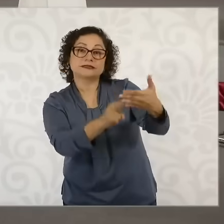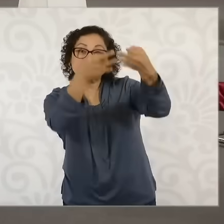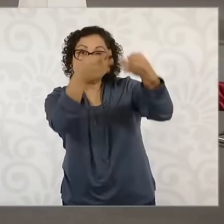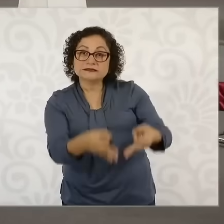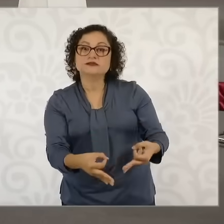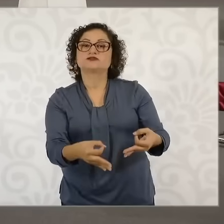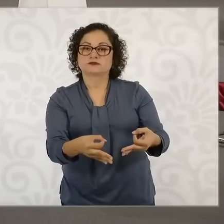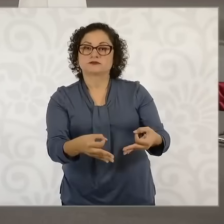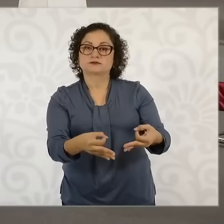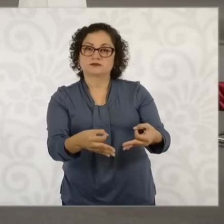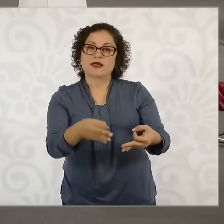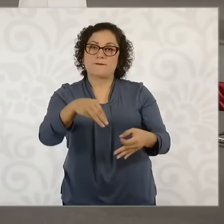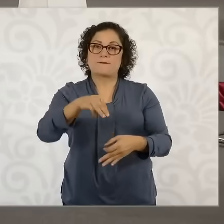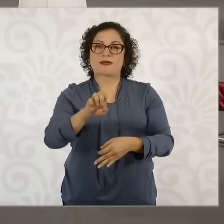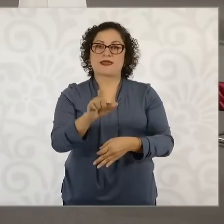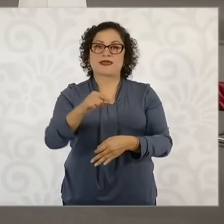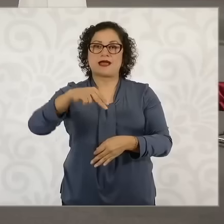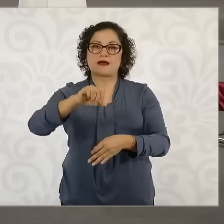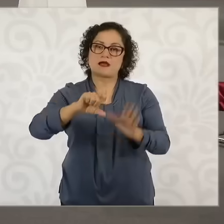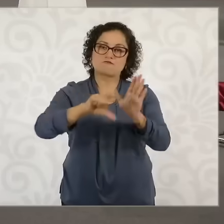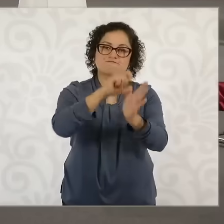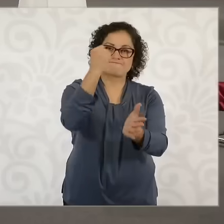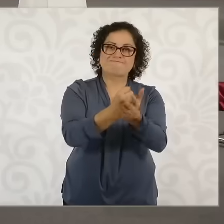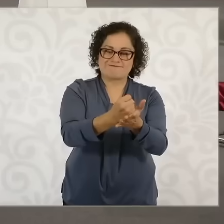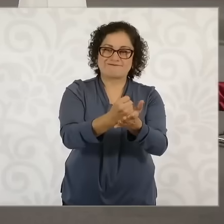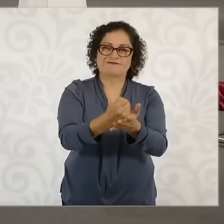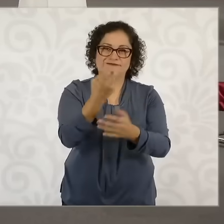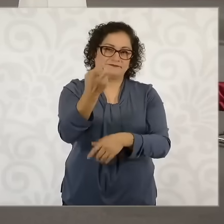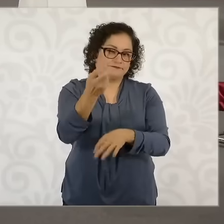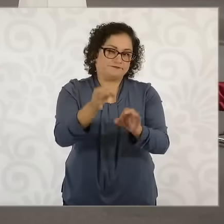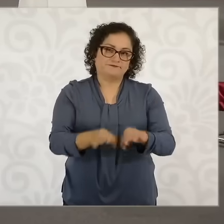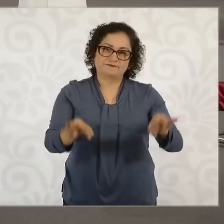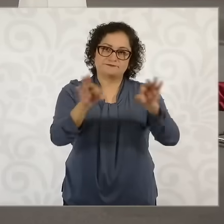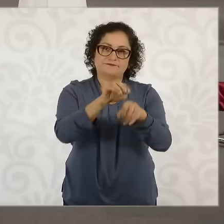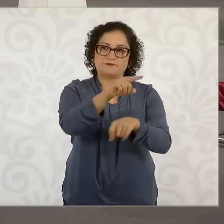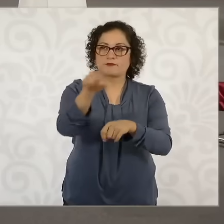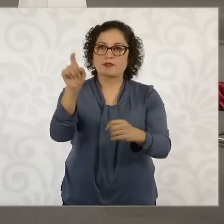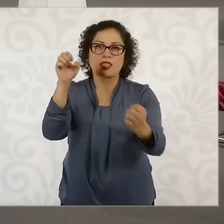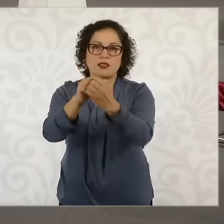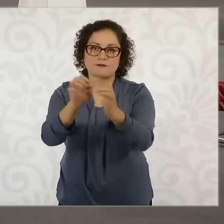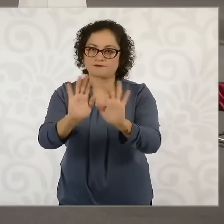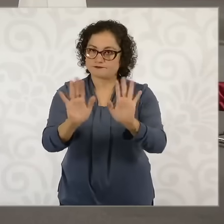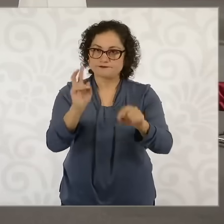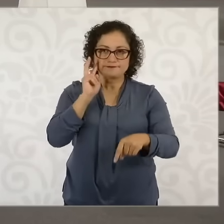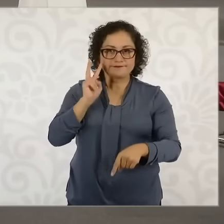Mexicana. Entonces es muy importante que tengamos esto en consideración y Mexicana